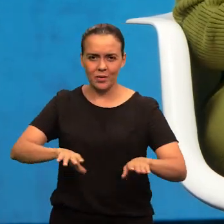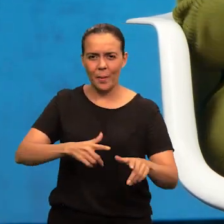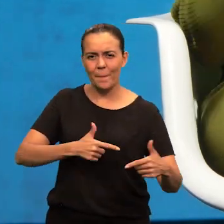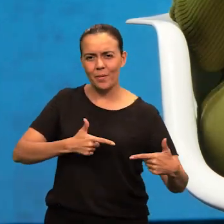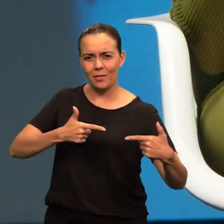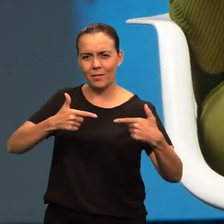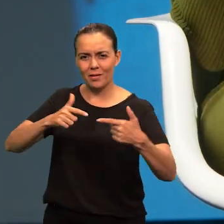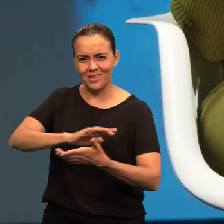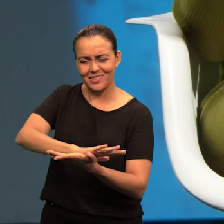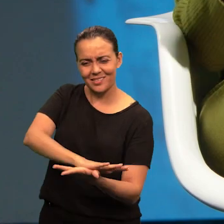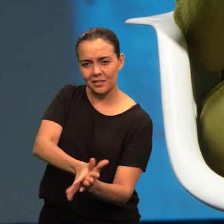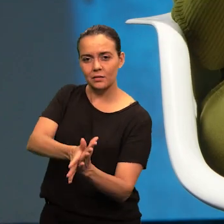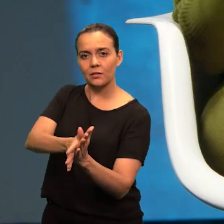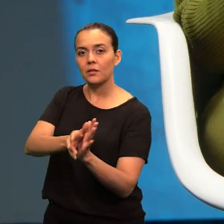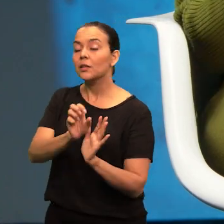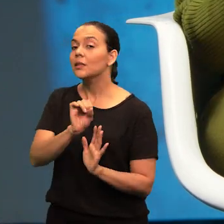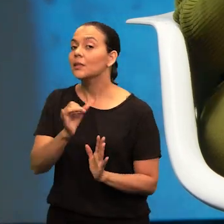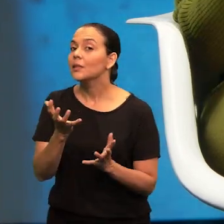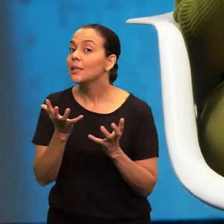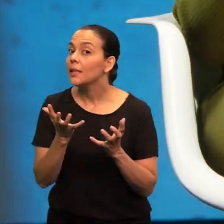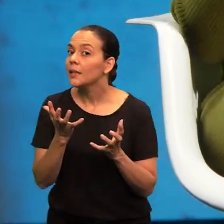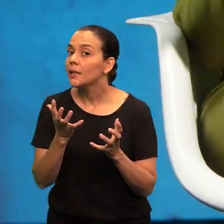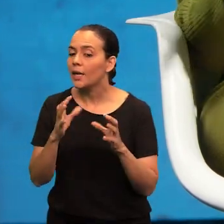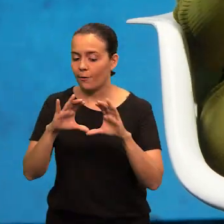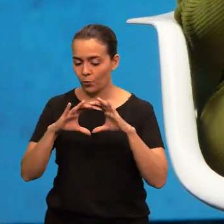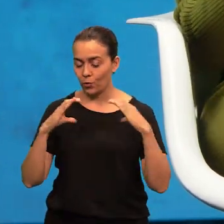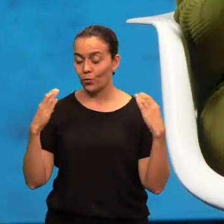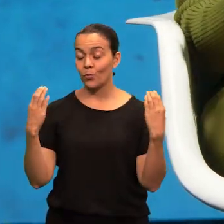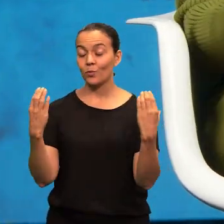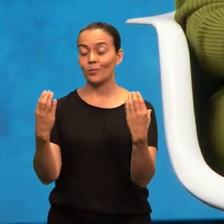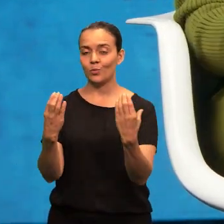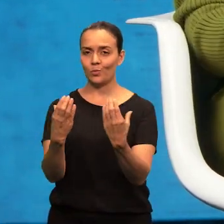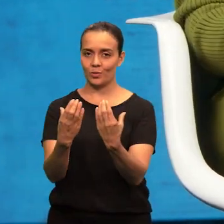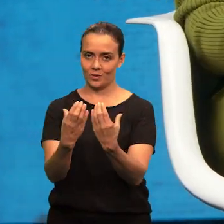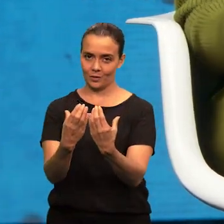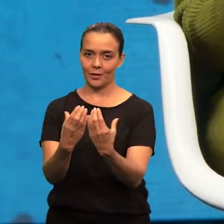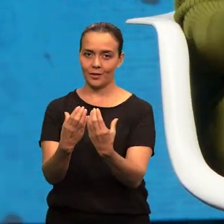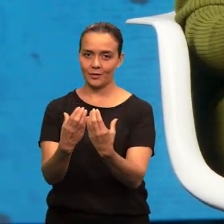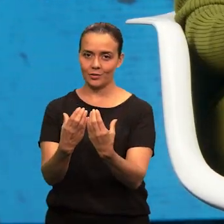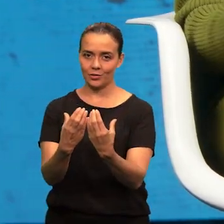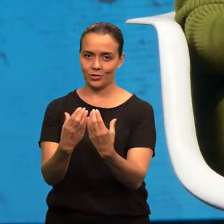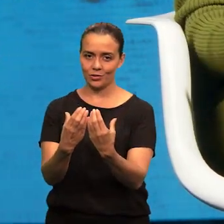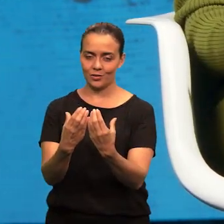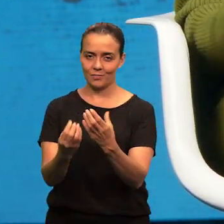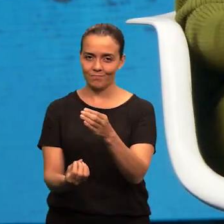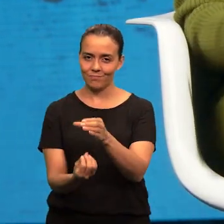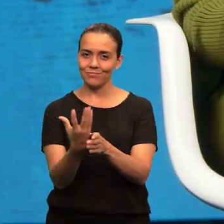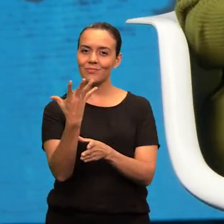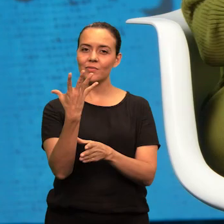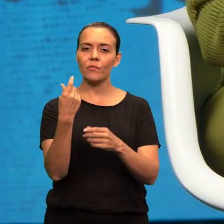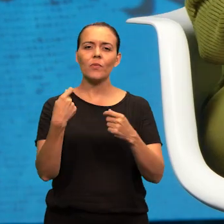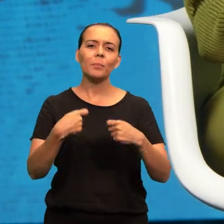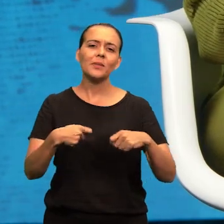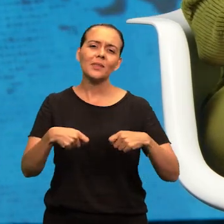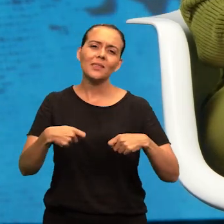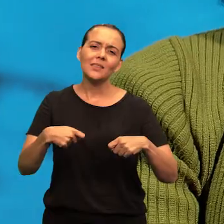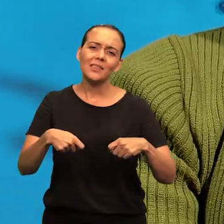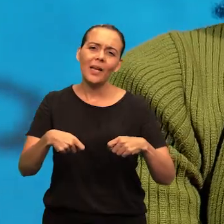se a gente quiser construir uma uma comunidade, um comum, a gente vai precisar fazer reparação.